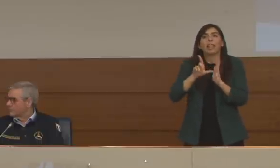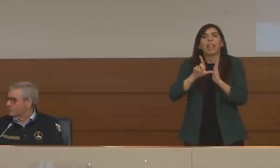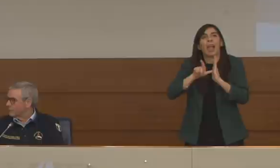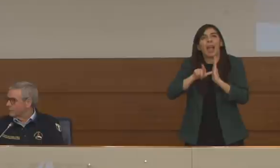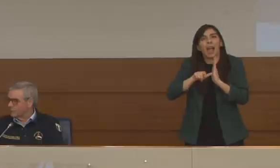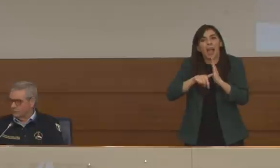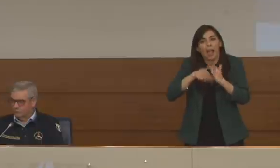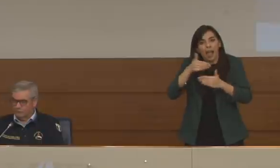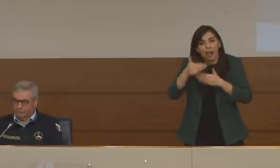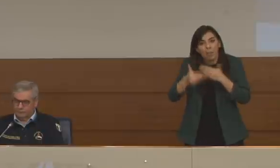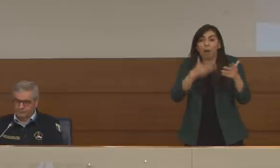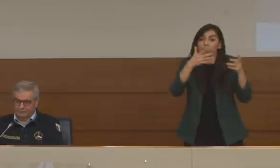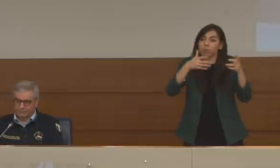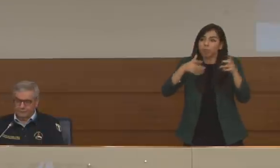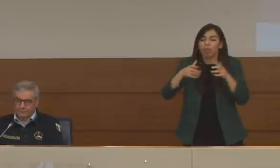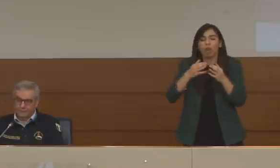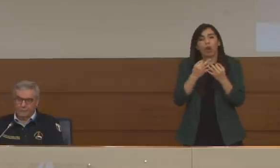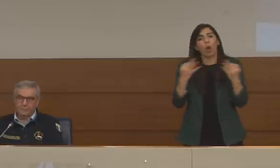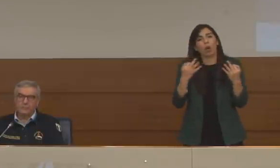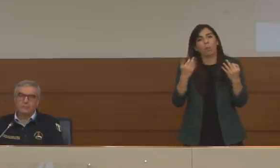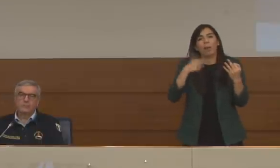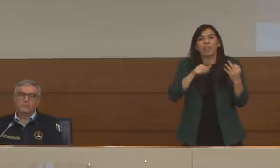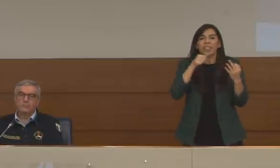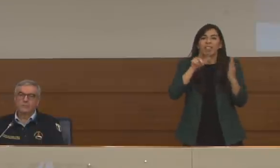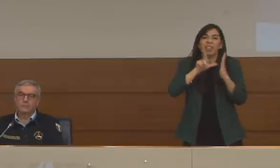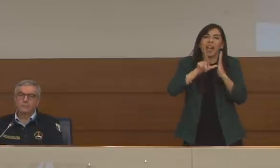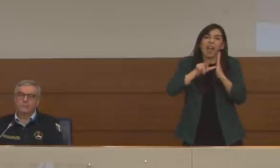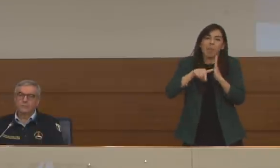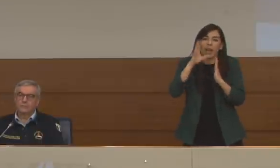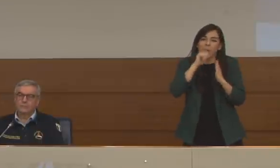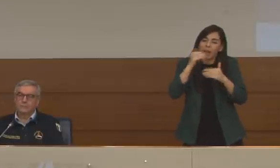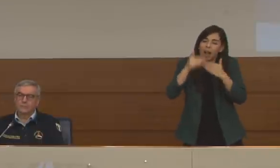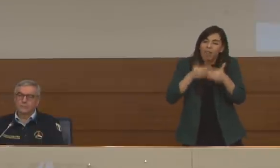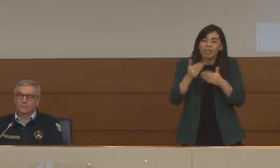quelli che sono i ricoveri o quelle che sono le terapie intensive.